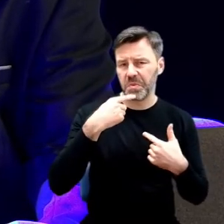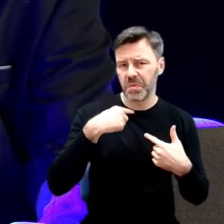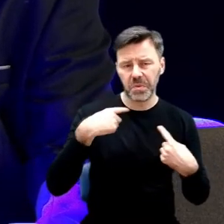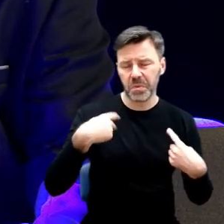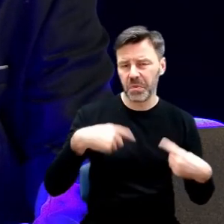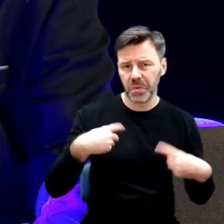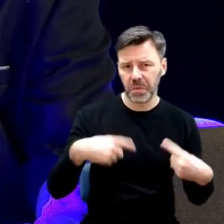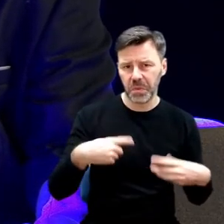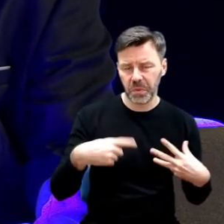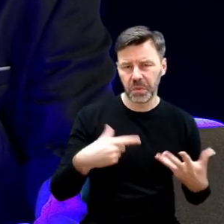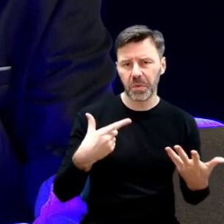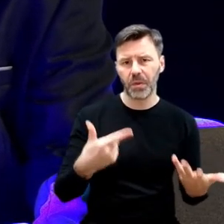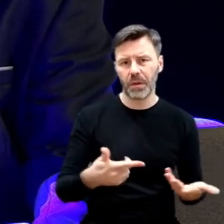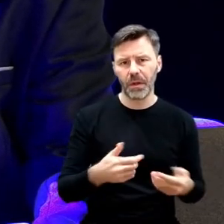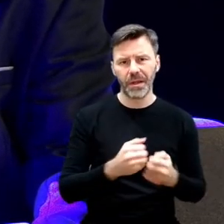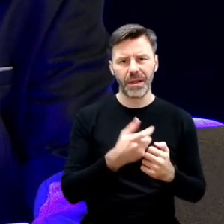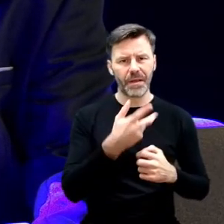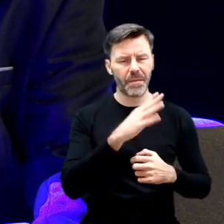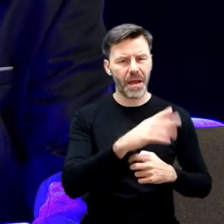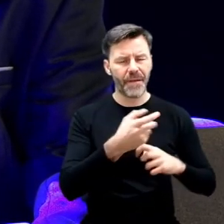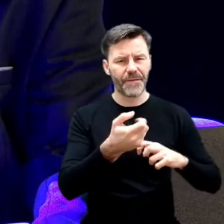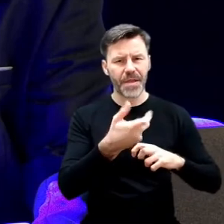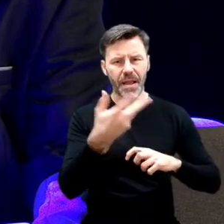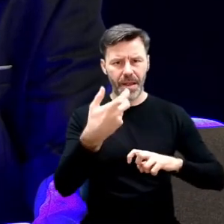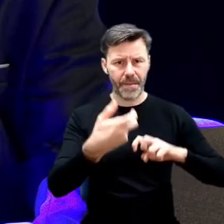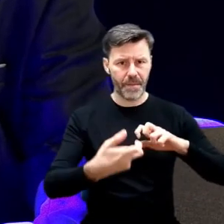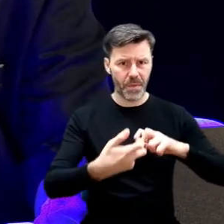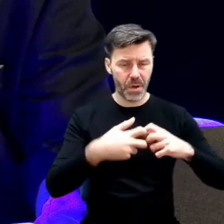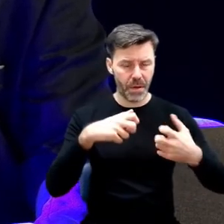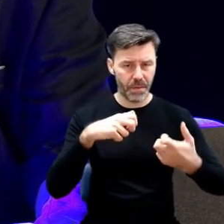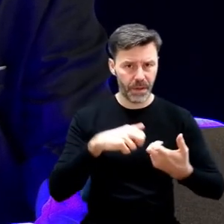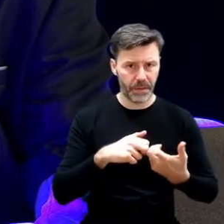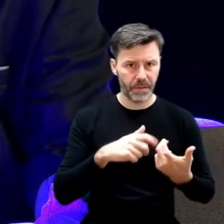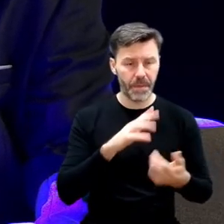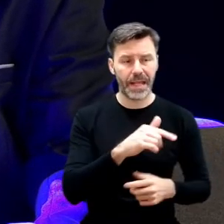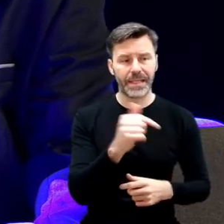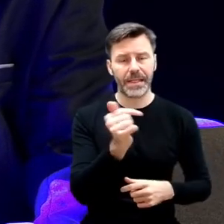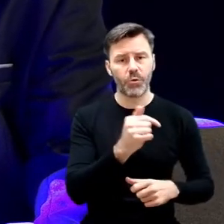Mamy tam spirale różnych problemów, mamy problemy z zadłużeniami czynszowymi,